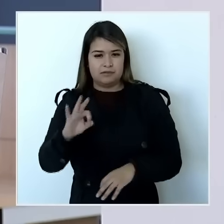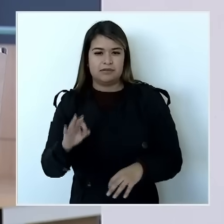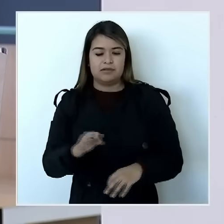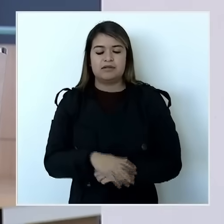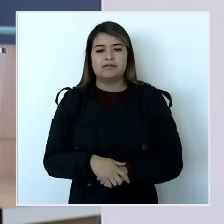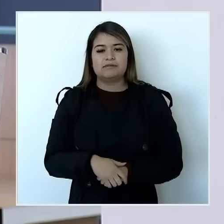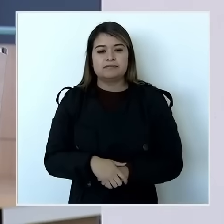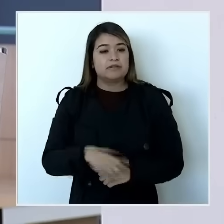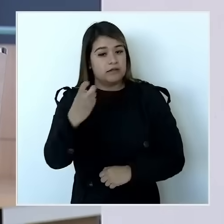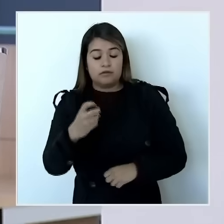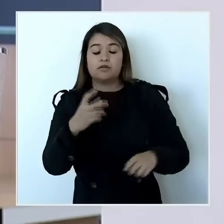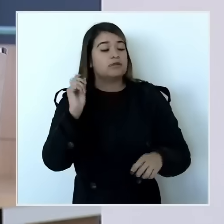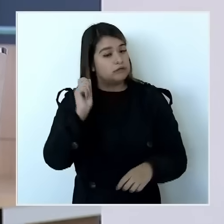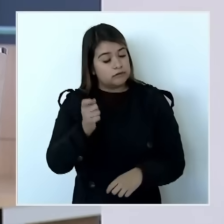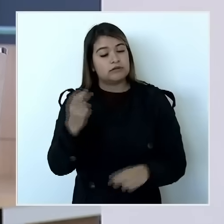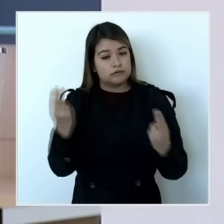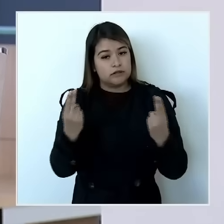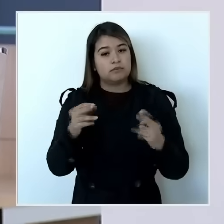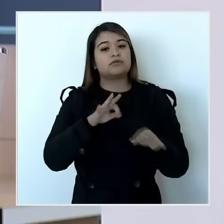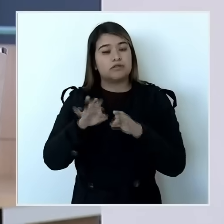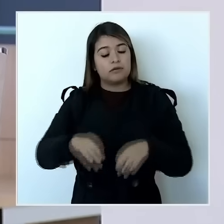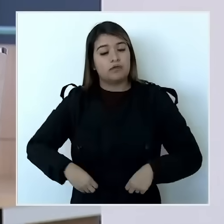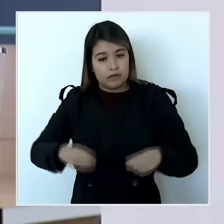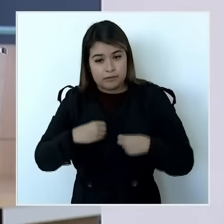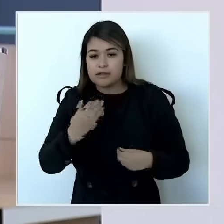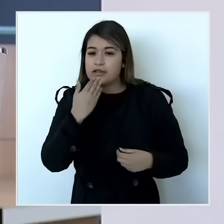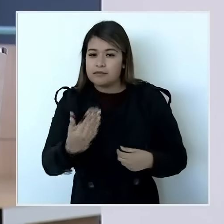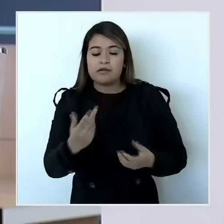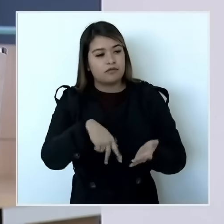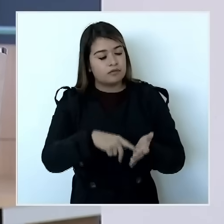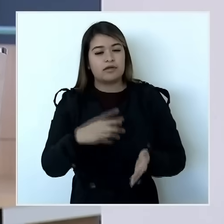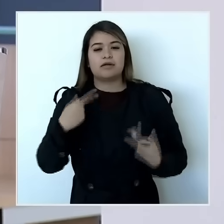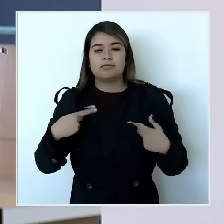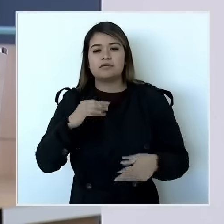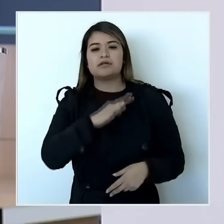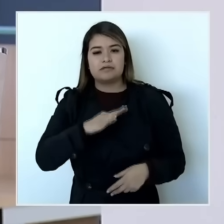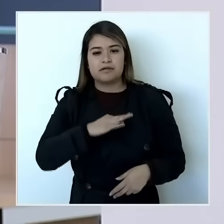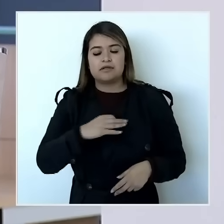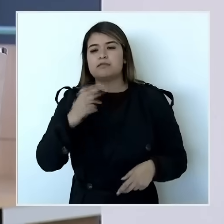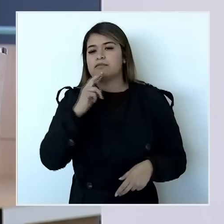de vida y trabajo adecuadas. Que esta sede se ubique en Nuevo Laredo no es casualidad.